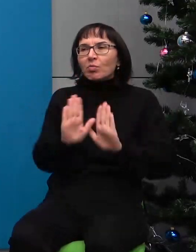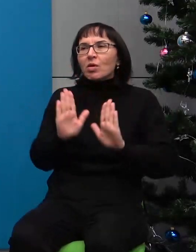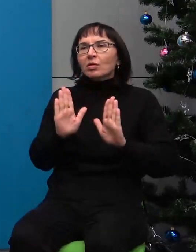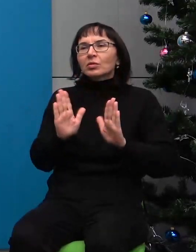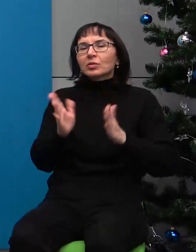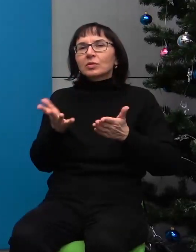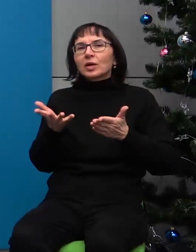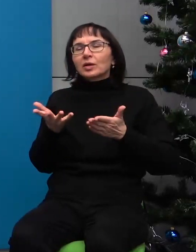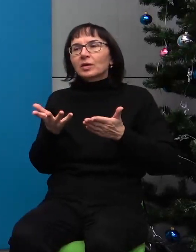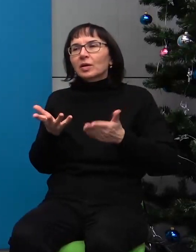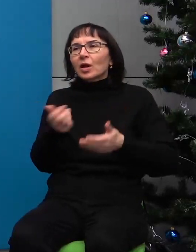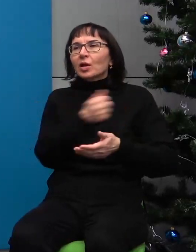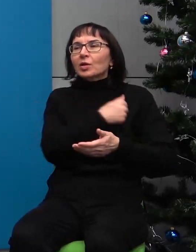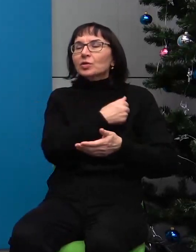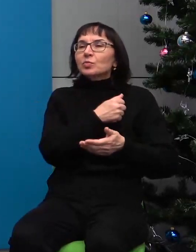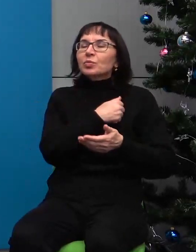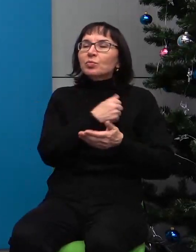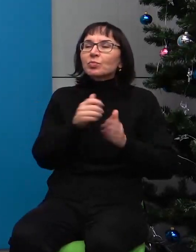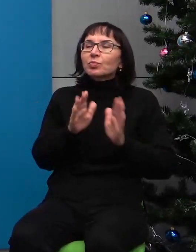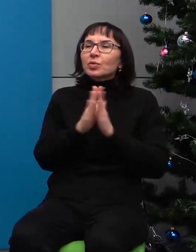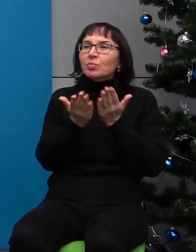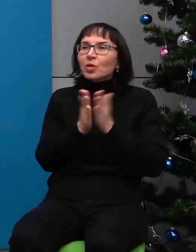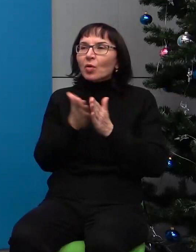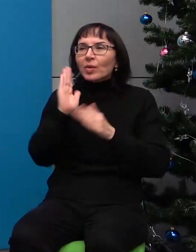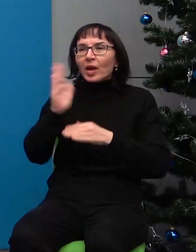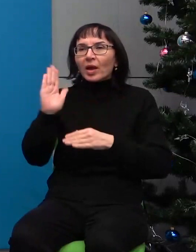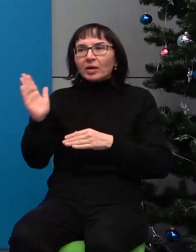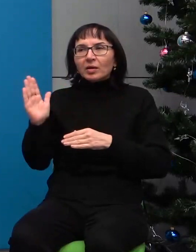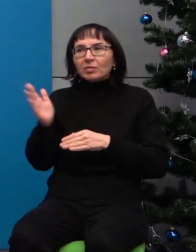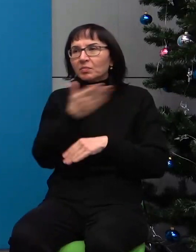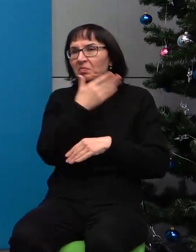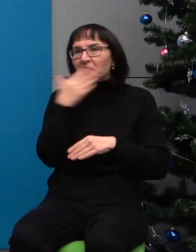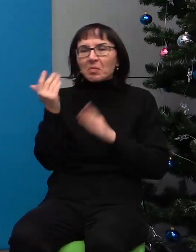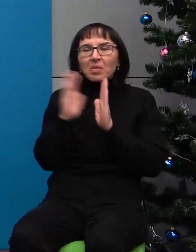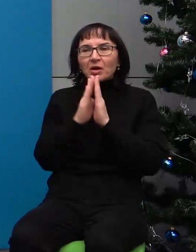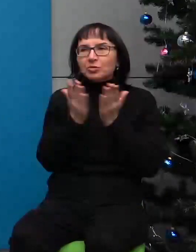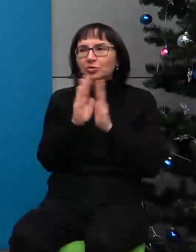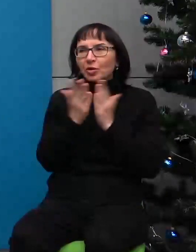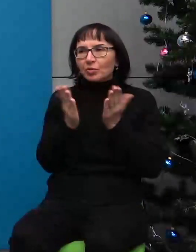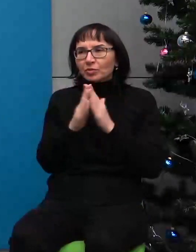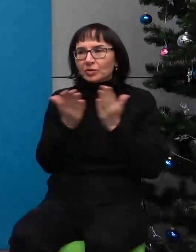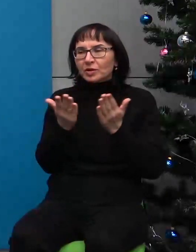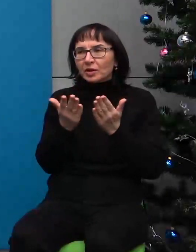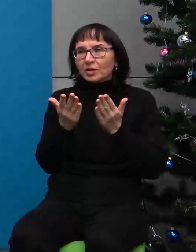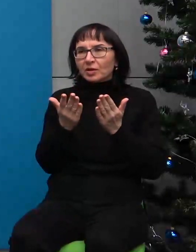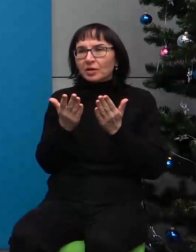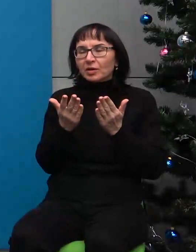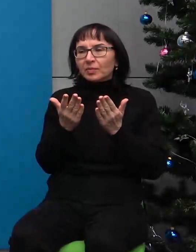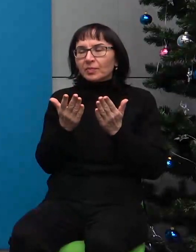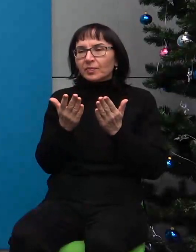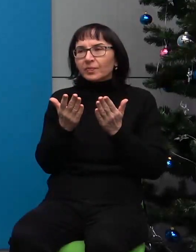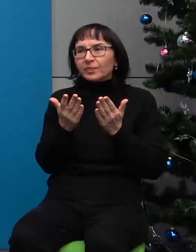to łatwo z niego zrobić pajaca. Tak jak, nie wiem, Owsiaka z pesteliny w telewizji zrobili. Zrobiono Tyrmanda z pesteliny w dużym skrócie.